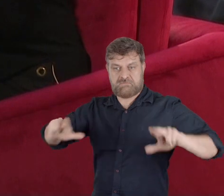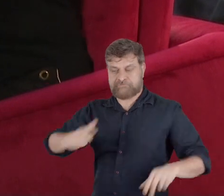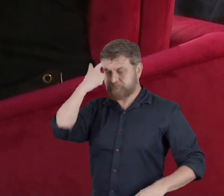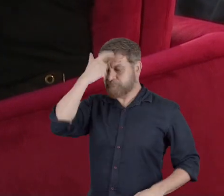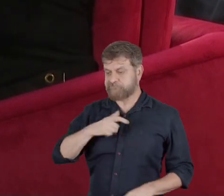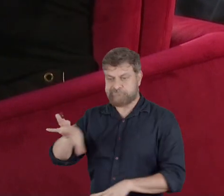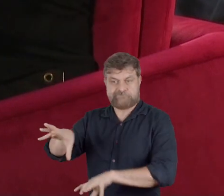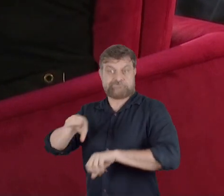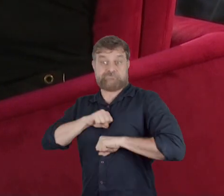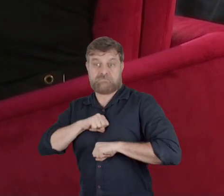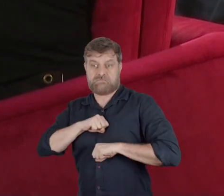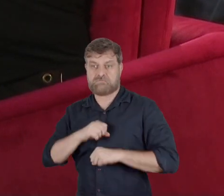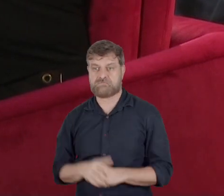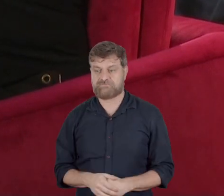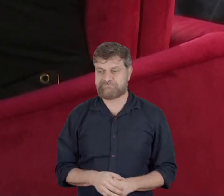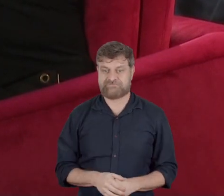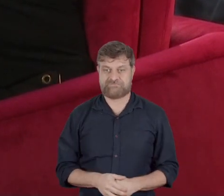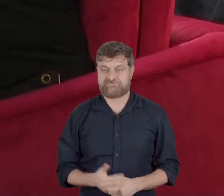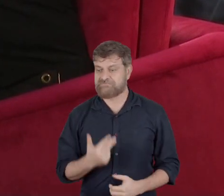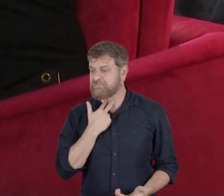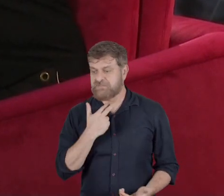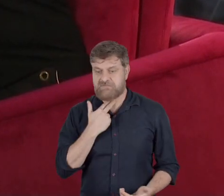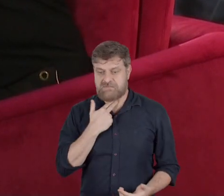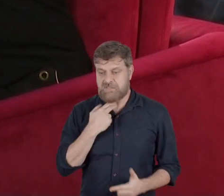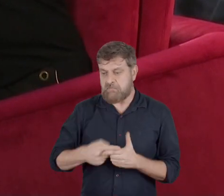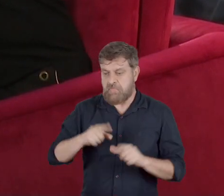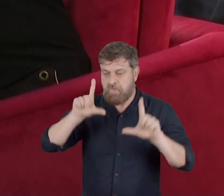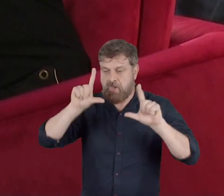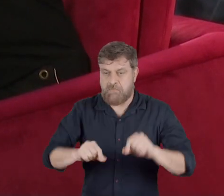Então não tem de fato uma solução fácil.